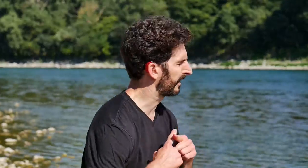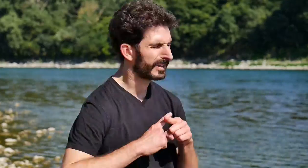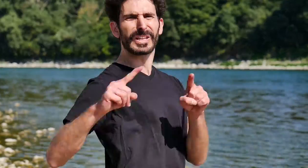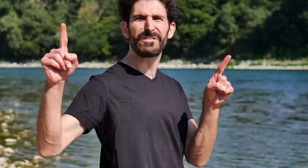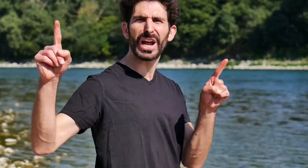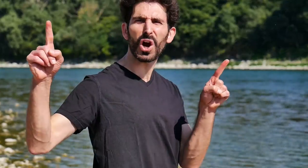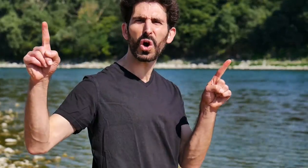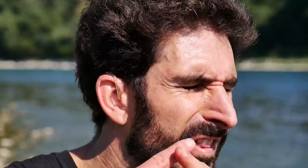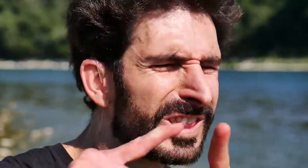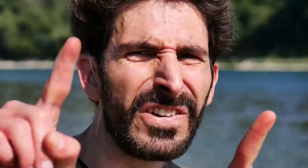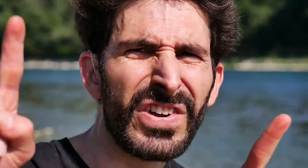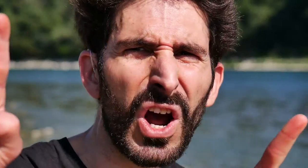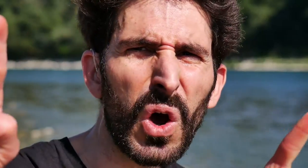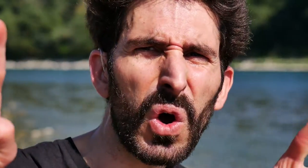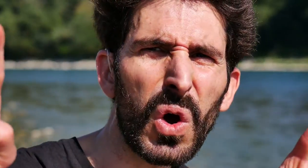Différent.